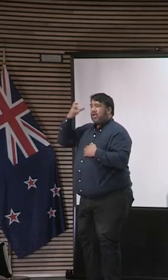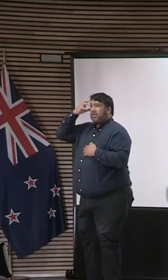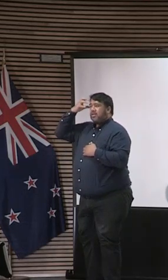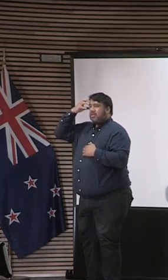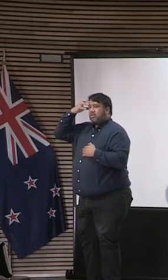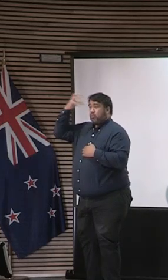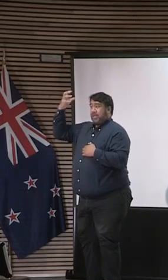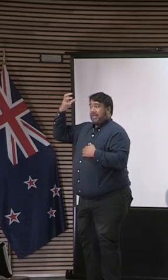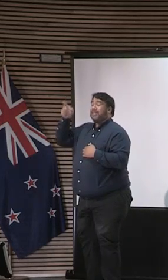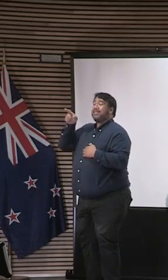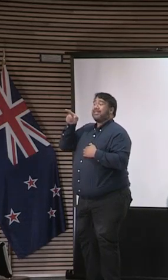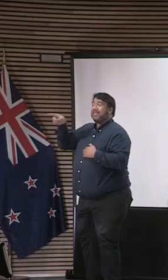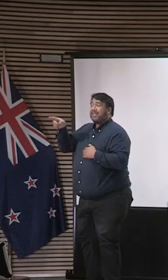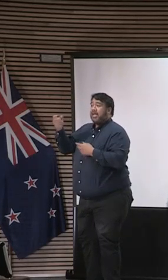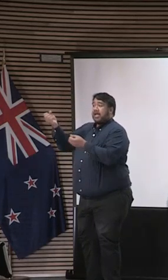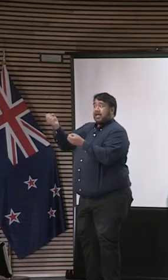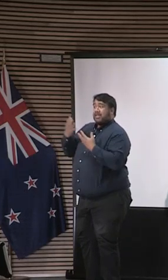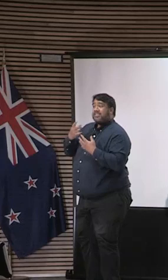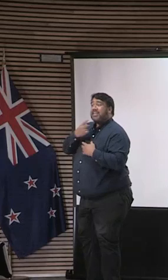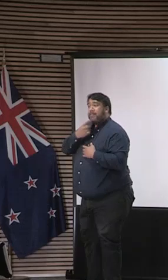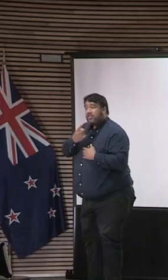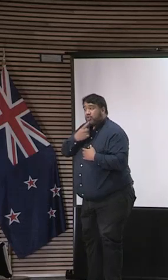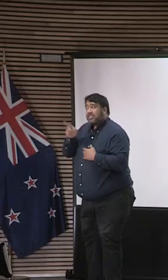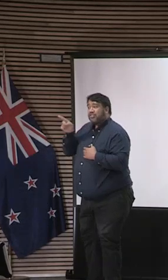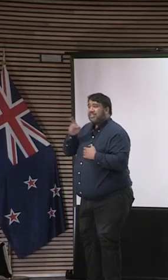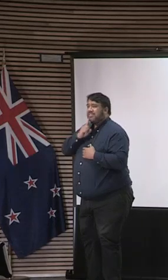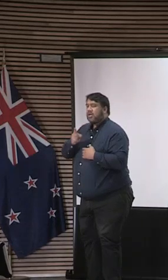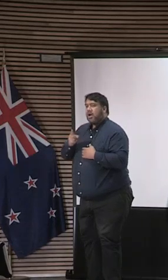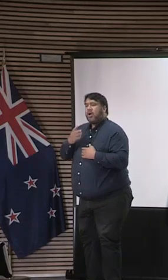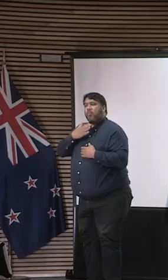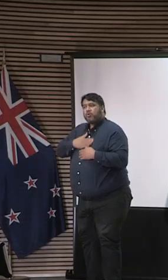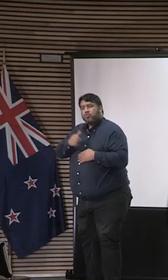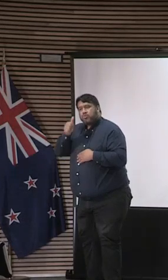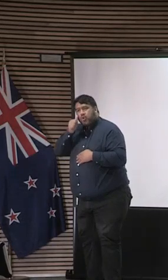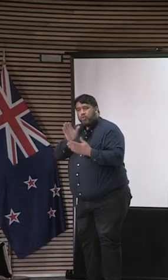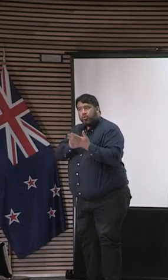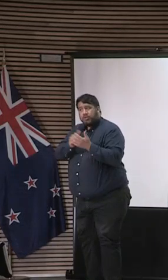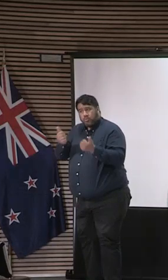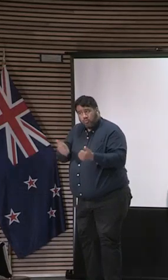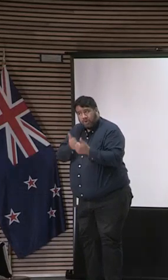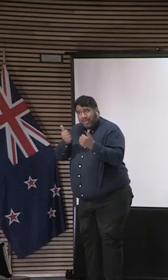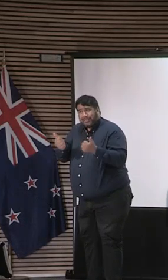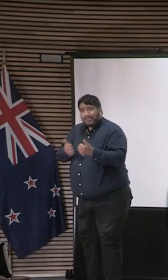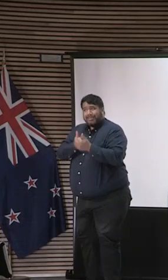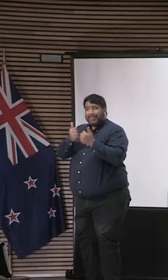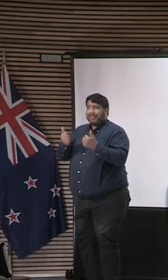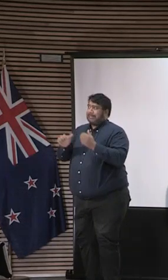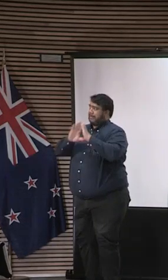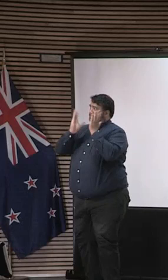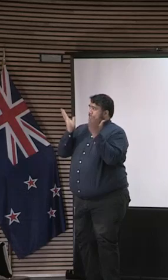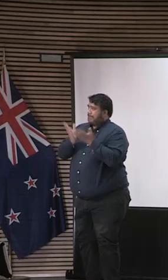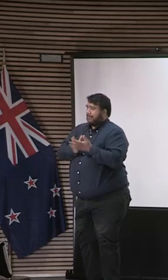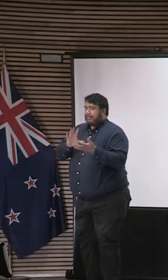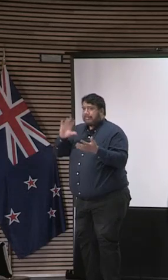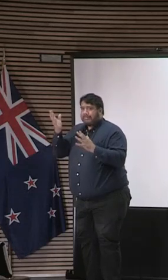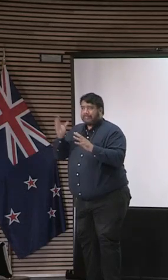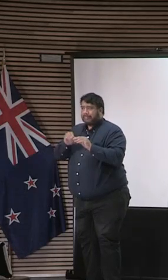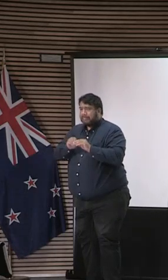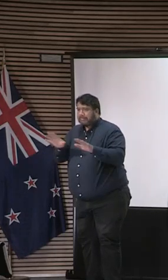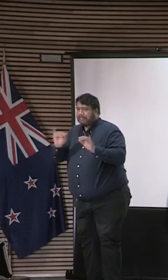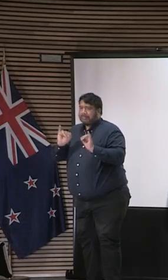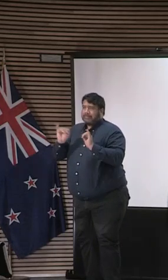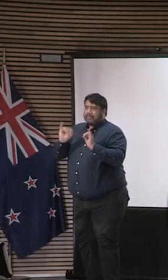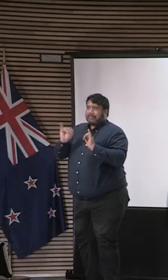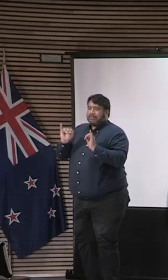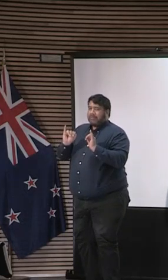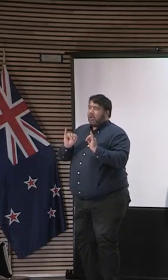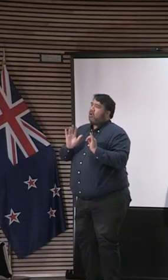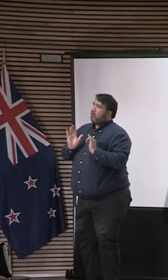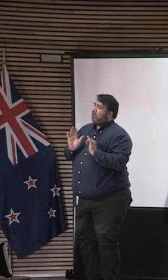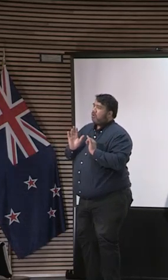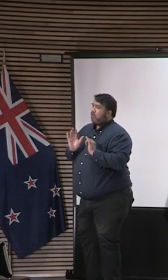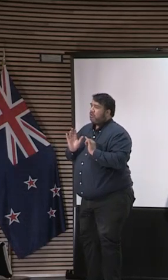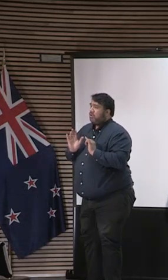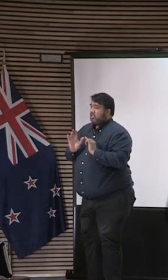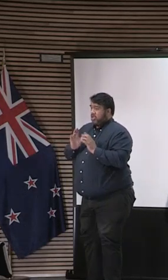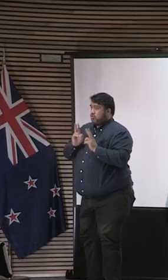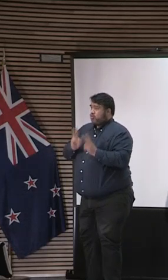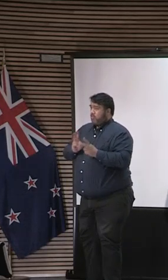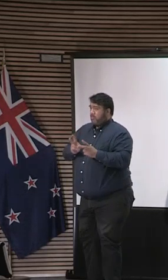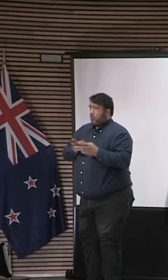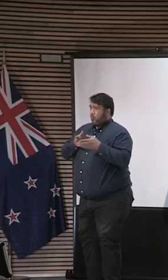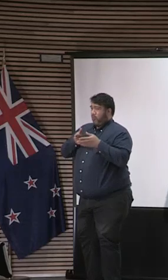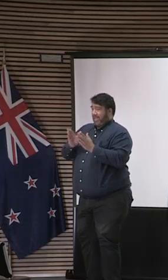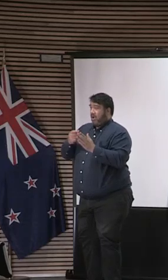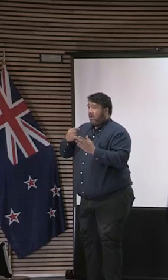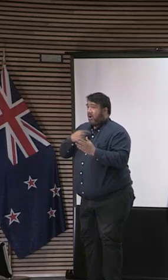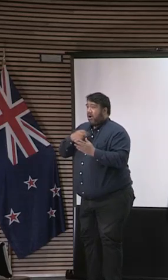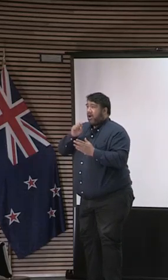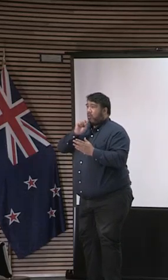korerohia ai koe? JACINDA